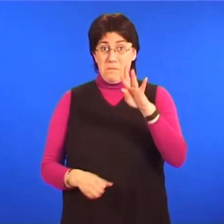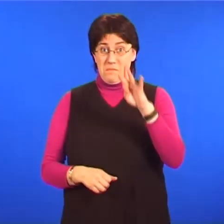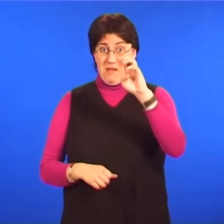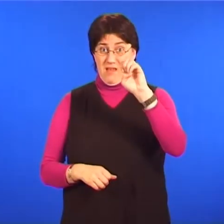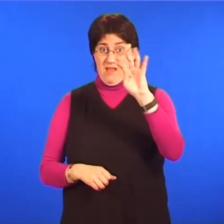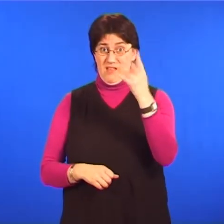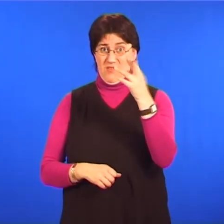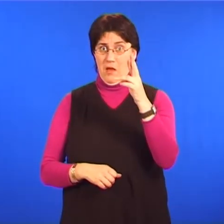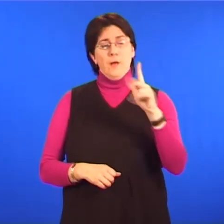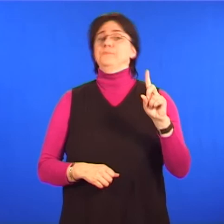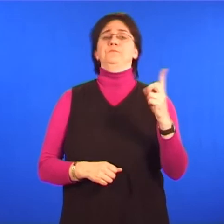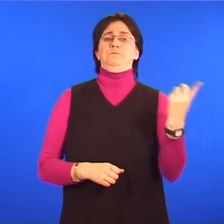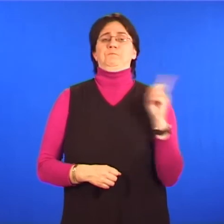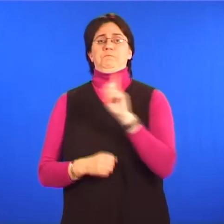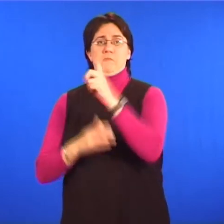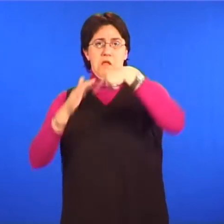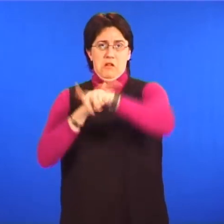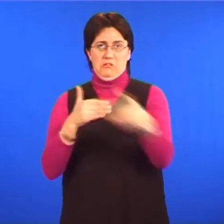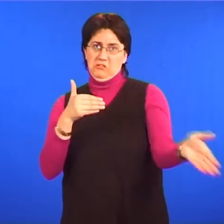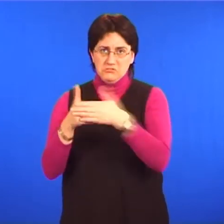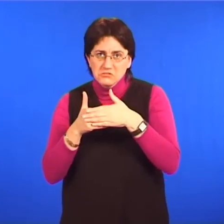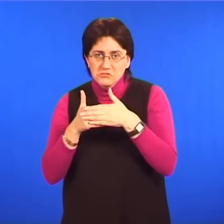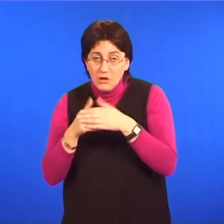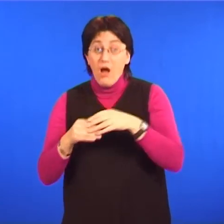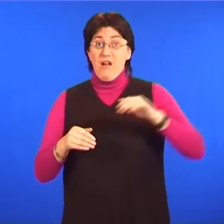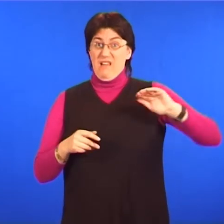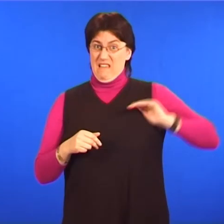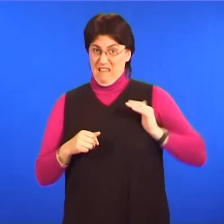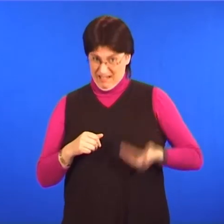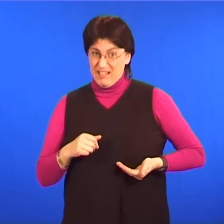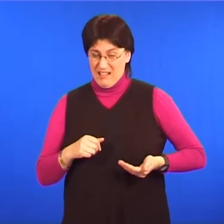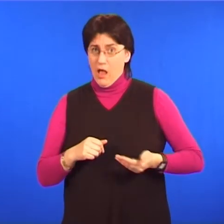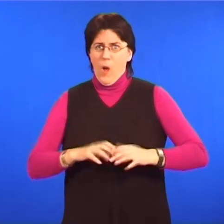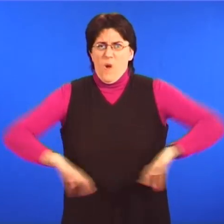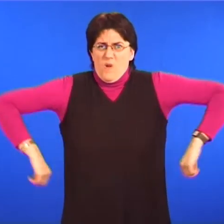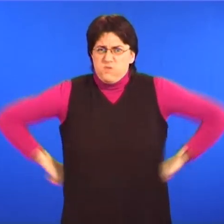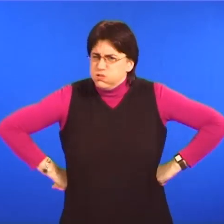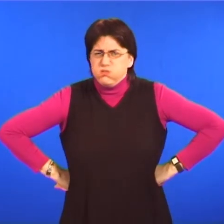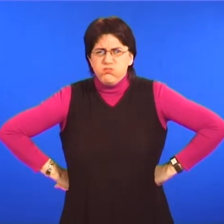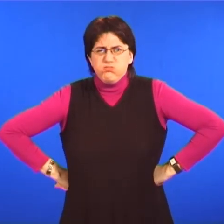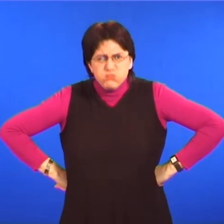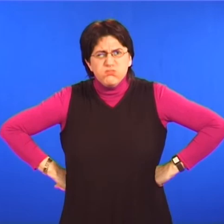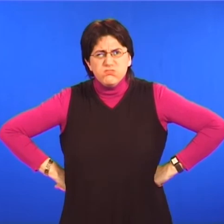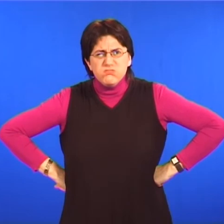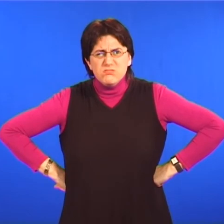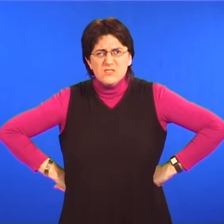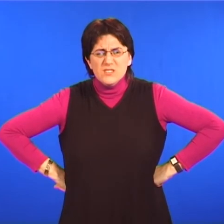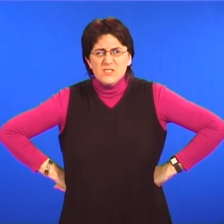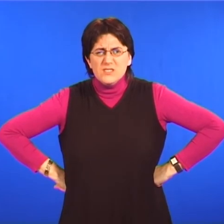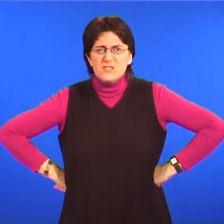Pétur fór inn og læsti, en kerling stóð stynjandi úti fyrir.